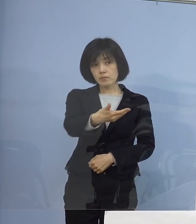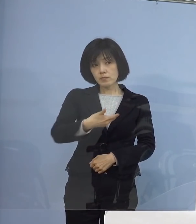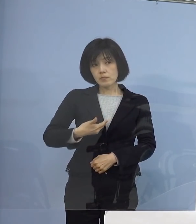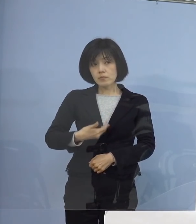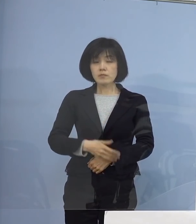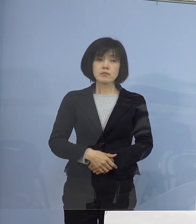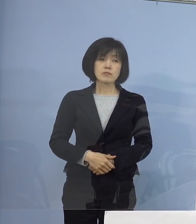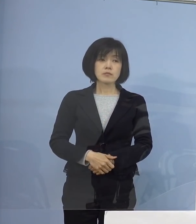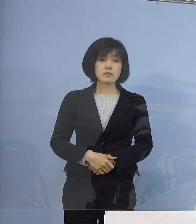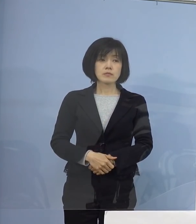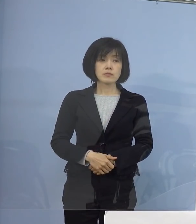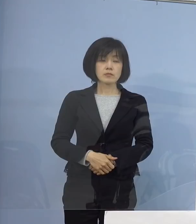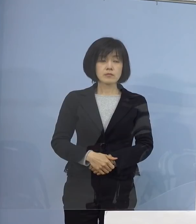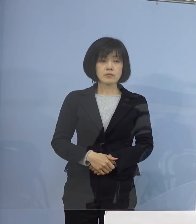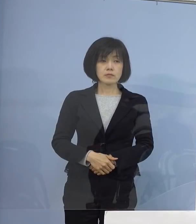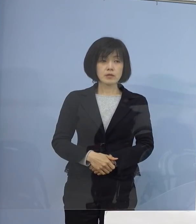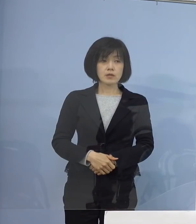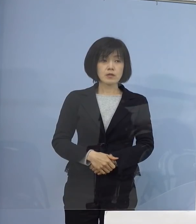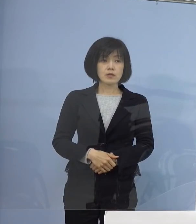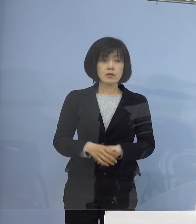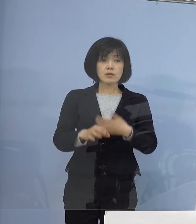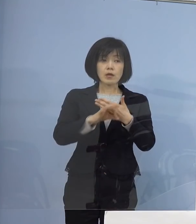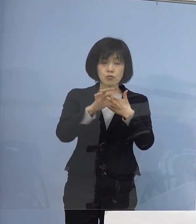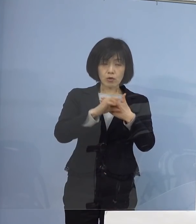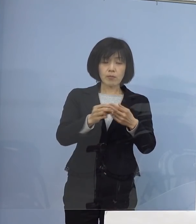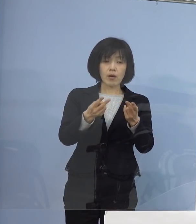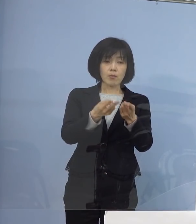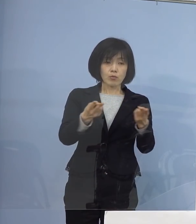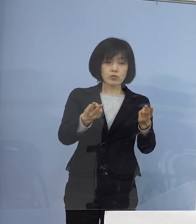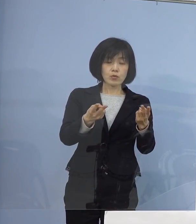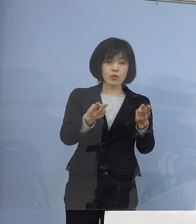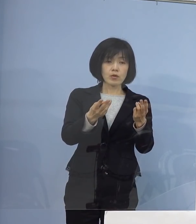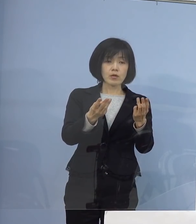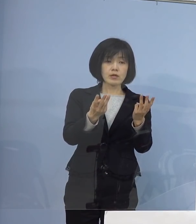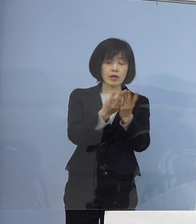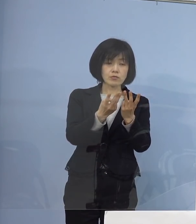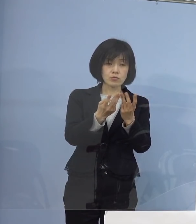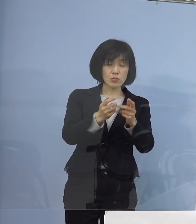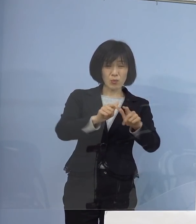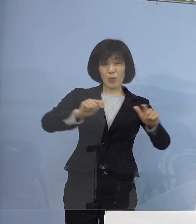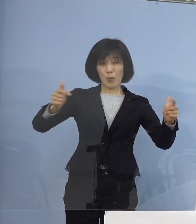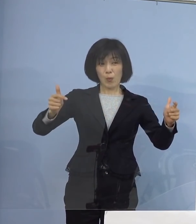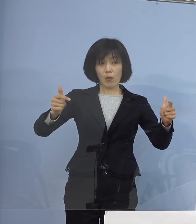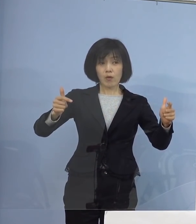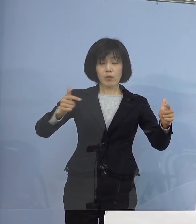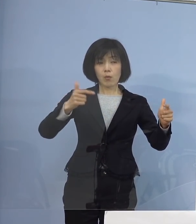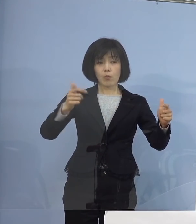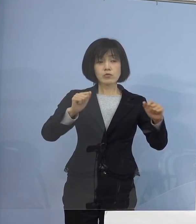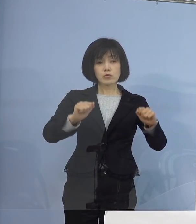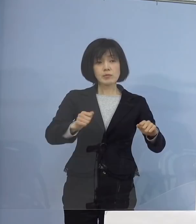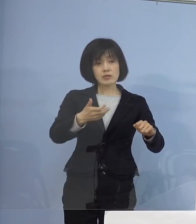大幅に病床数を増やされる可能性もあるのですか （知事） 大幅というのはなかなか難しいですよね